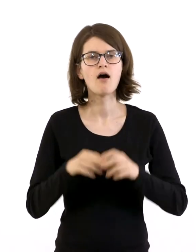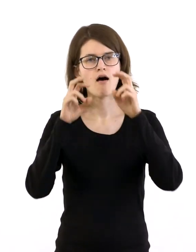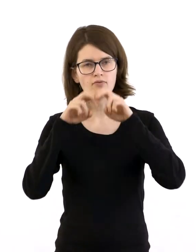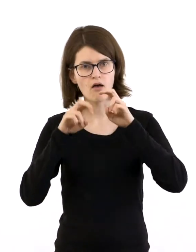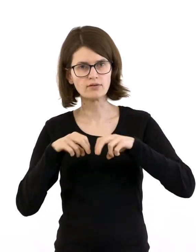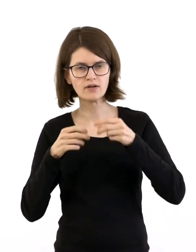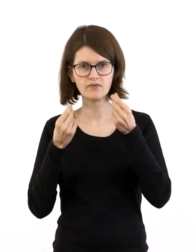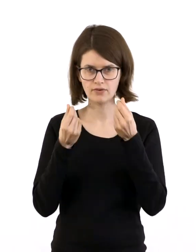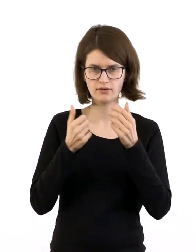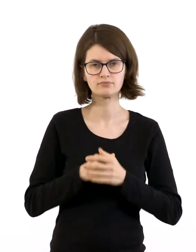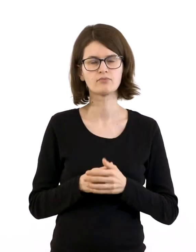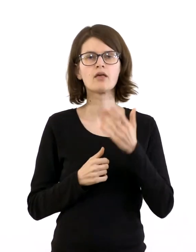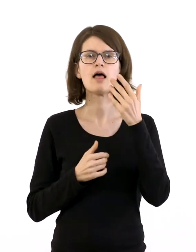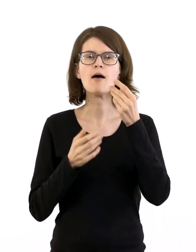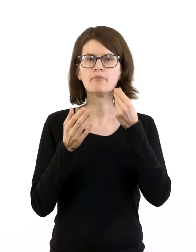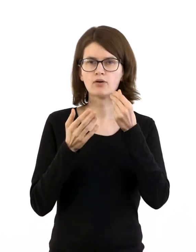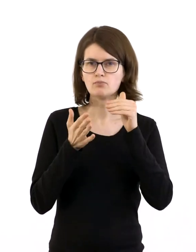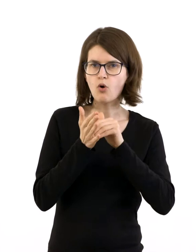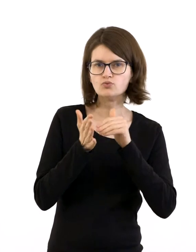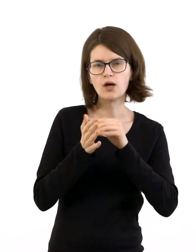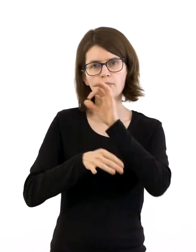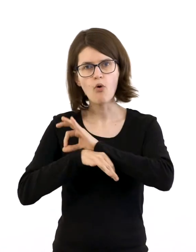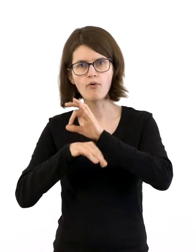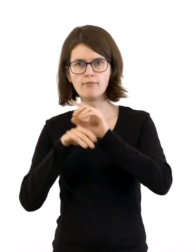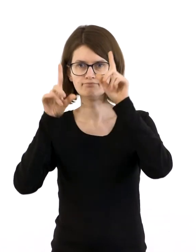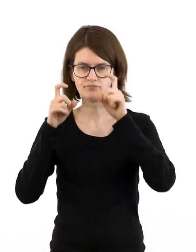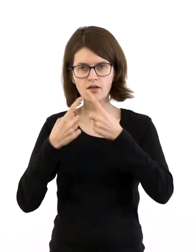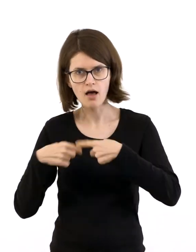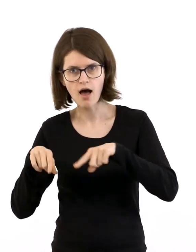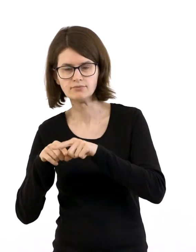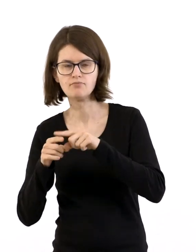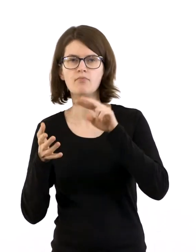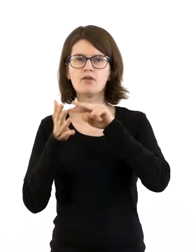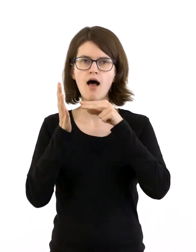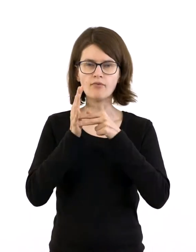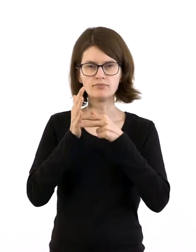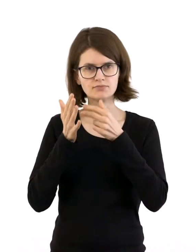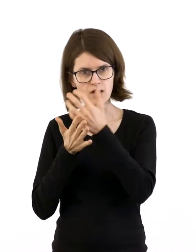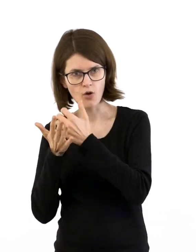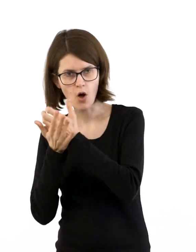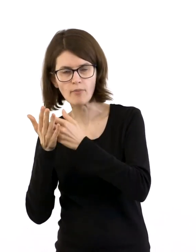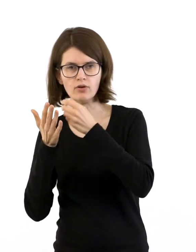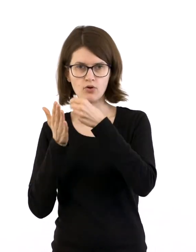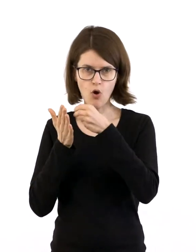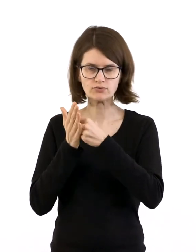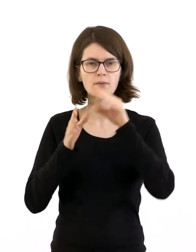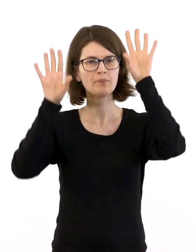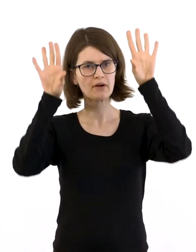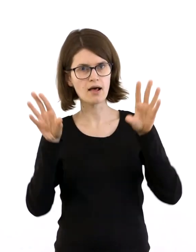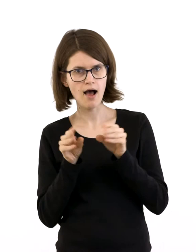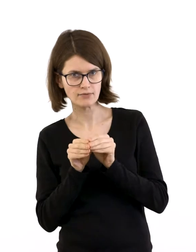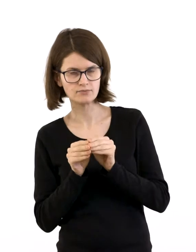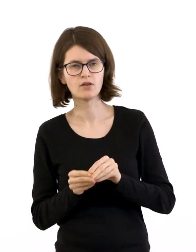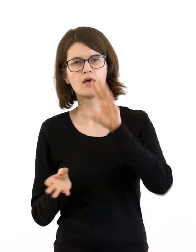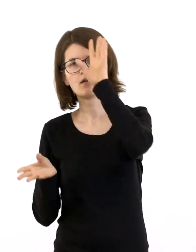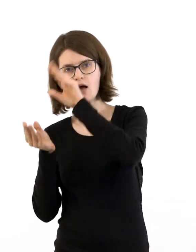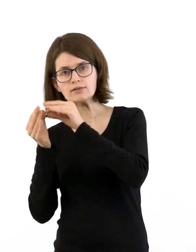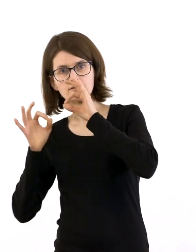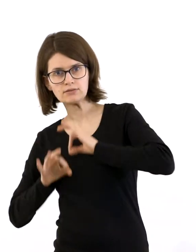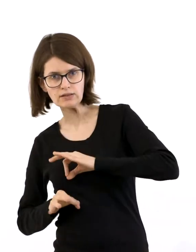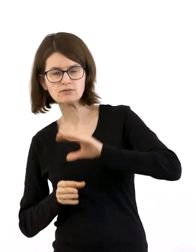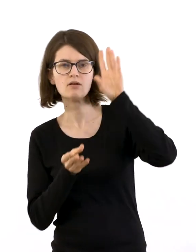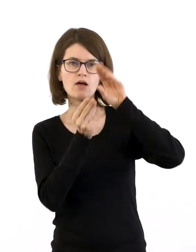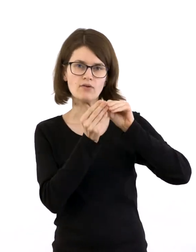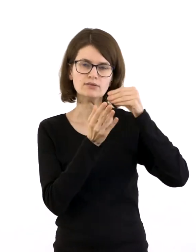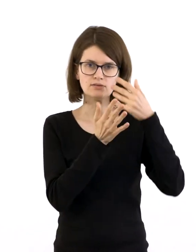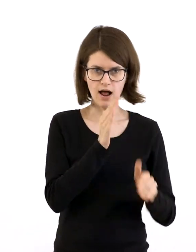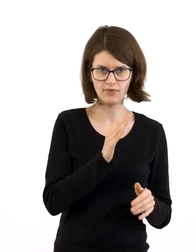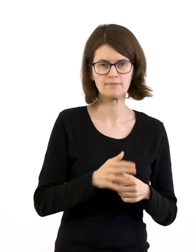analiza finansowa – środki finansowe niezbędne do rozpoczęcia realizacji projektu, planowane przychody i koszty, bilans, rachunek zysków i strat.